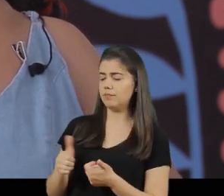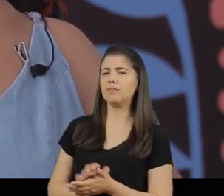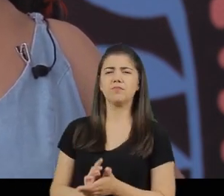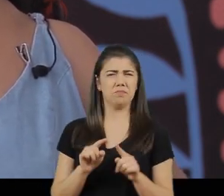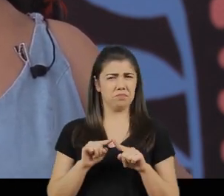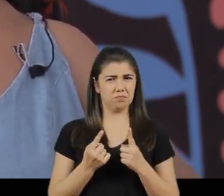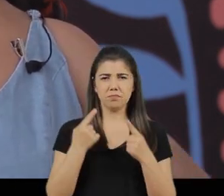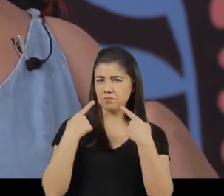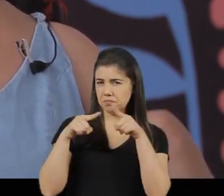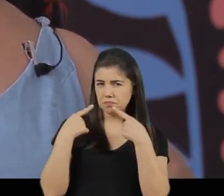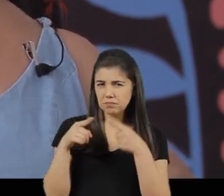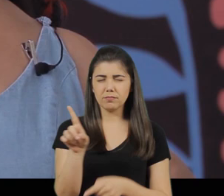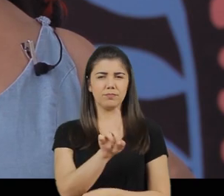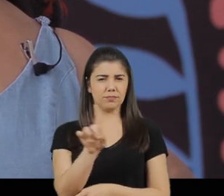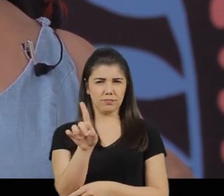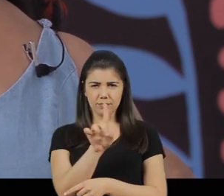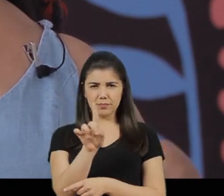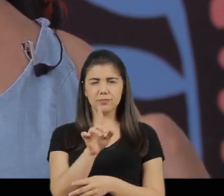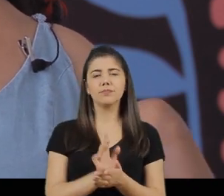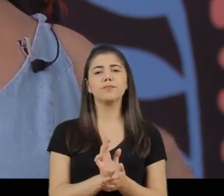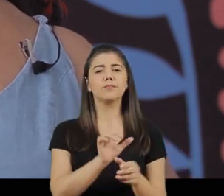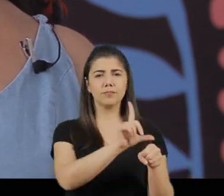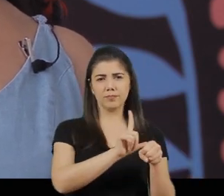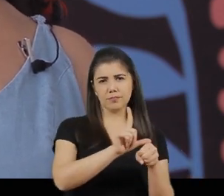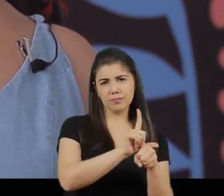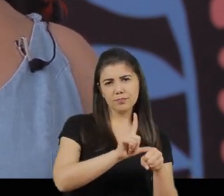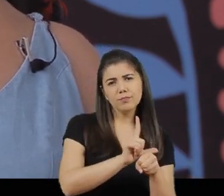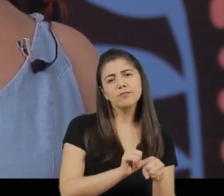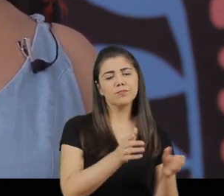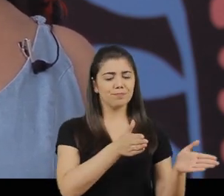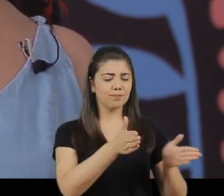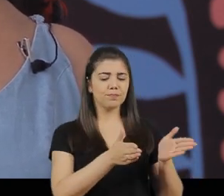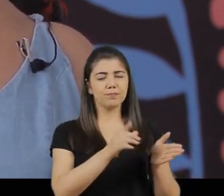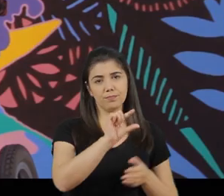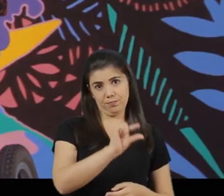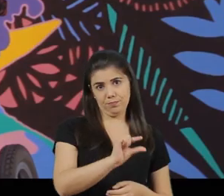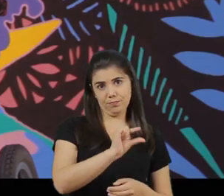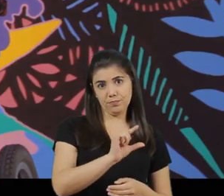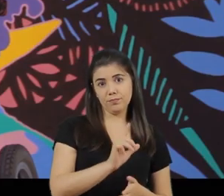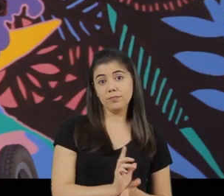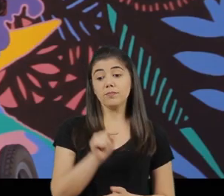Porque da cidade de onde eu vim é uma cidade que não tem muita acessibilidade, então